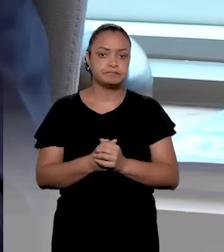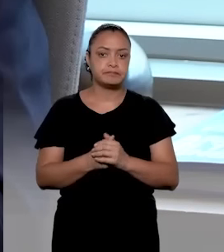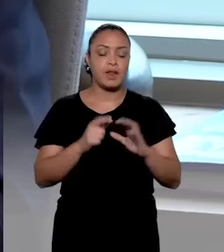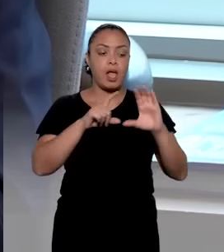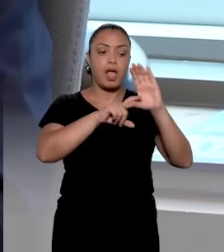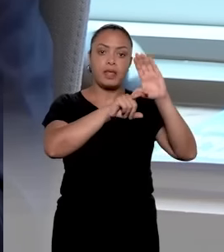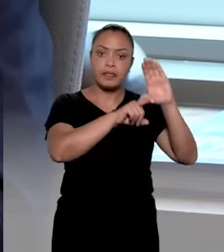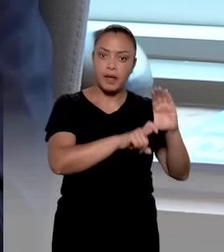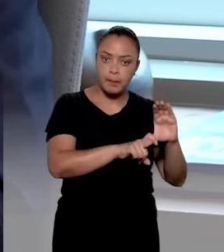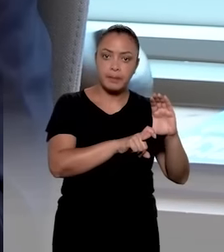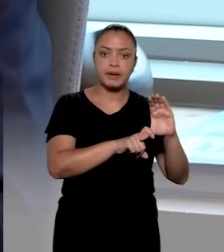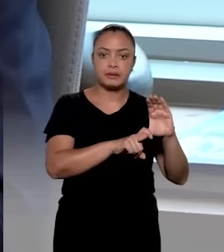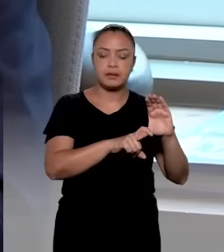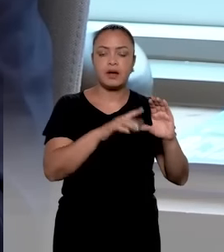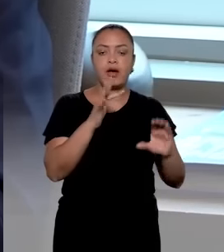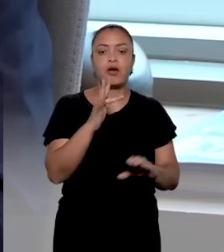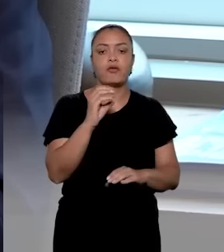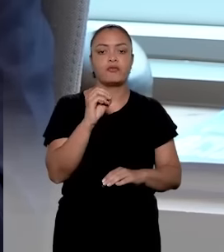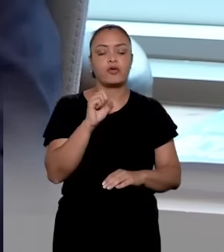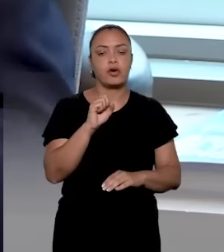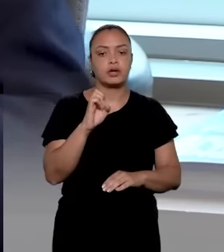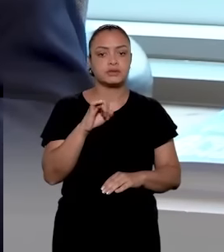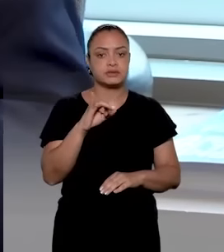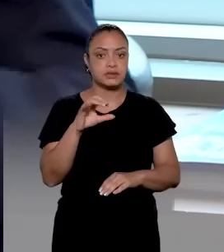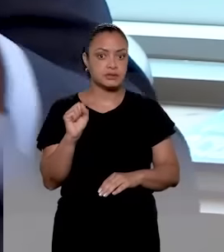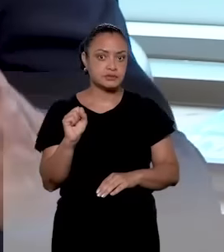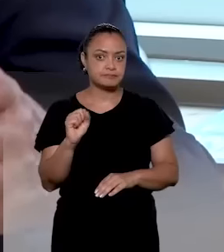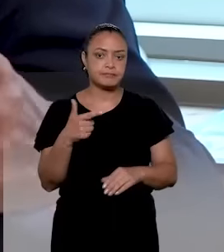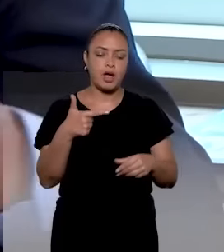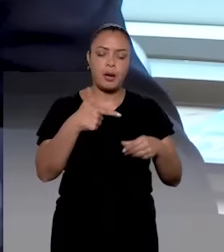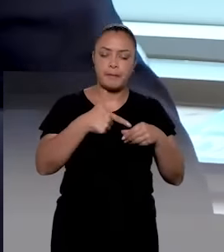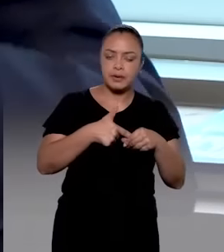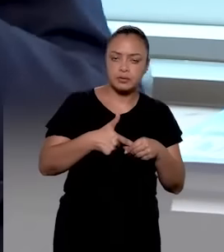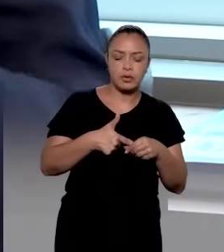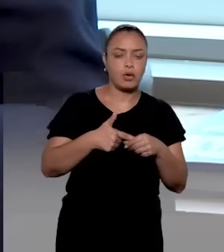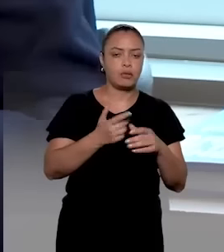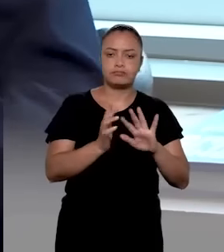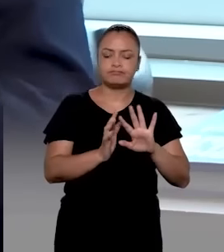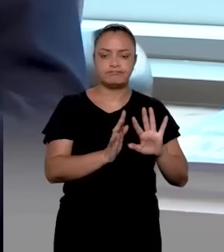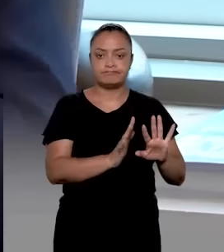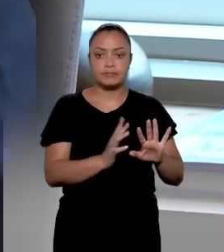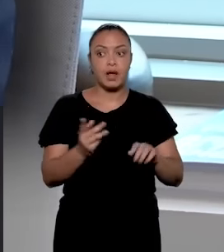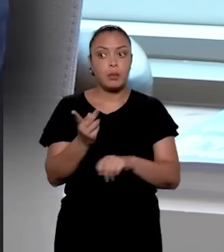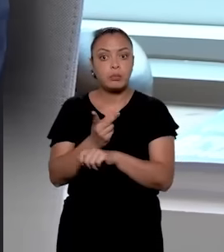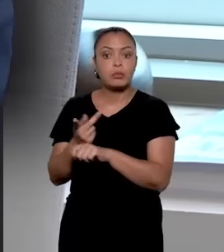quanto à redução de dependência de fósseis, como petróleo, gás etc., e ir buscar coisas